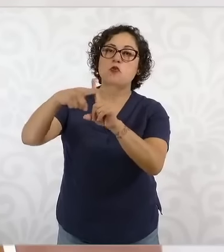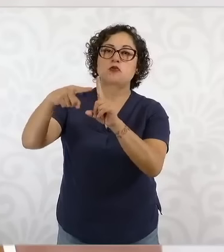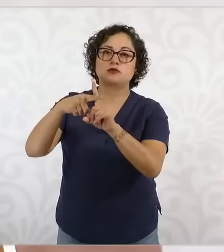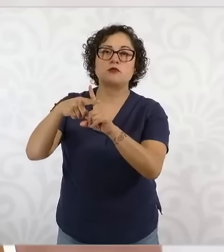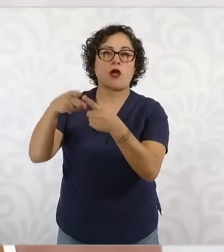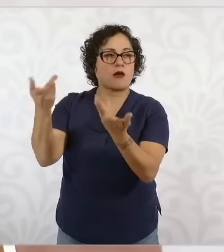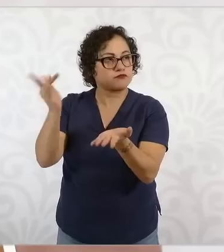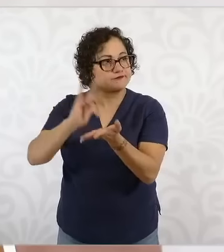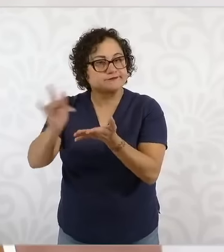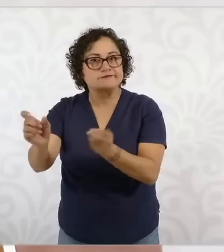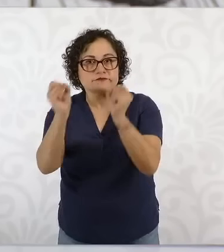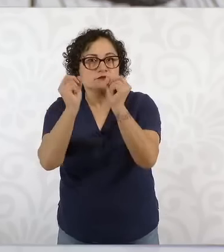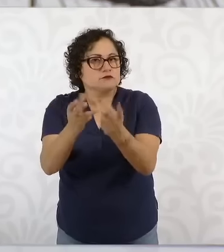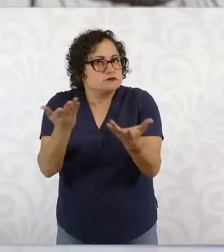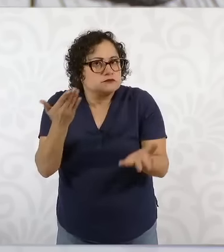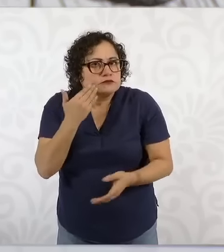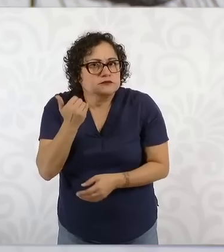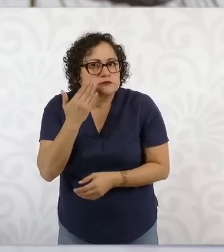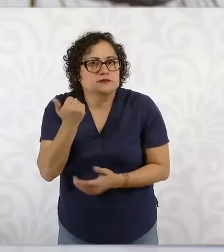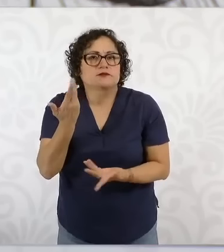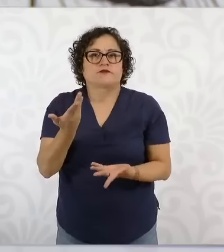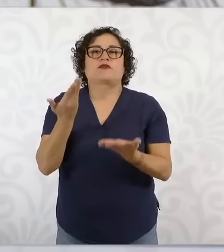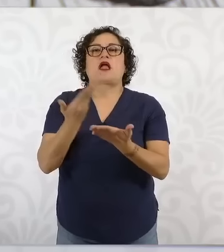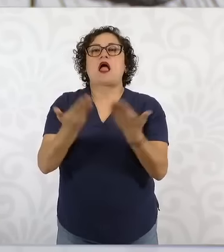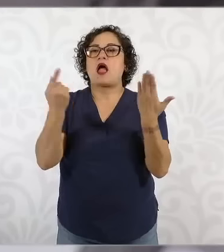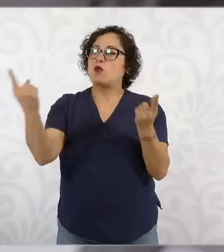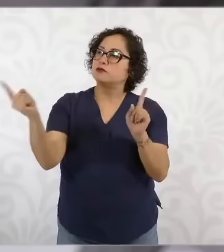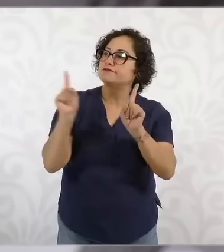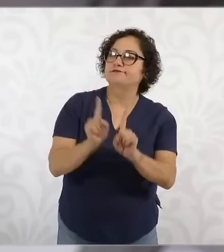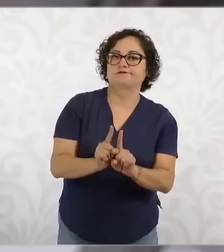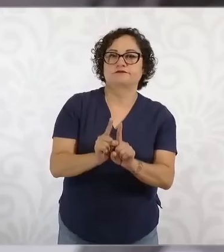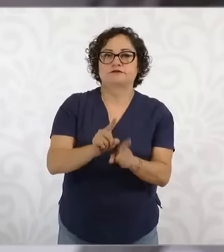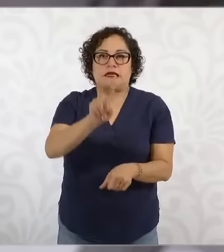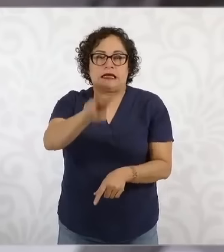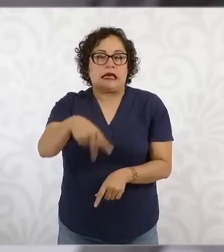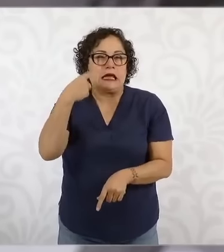y pues se abre una nueva comunicación. Nunca se rompieron relaciones jamás,